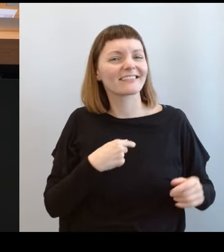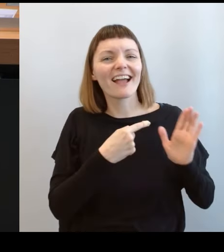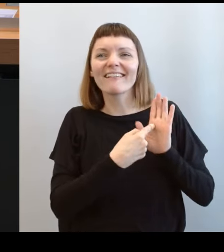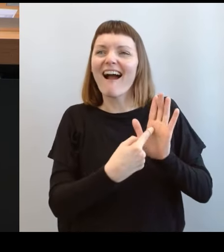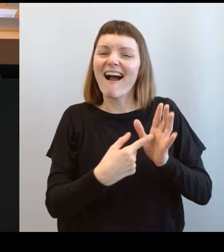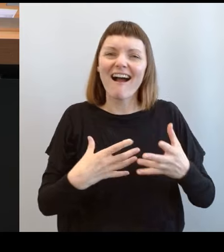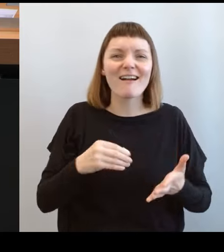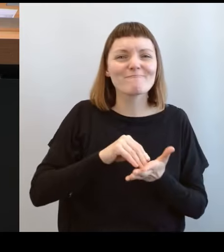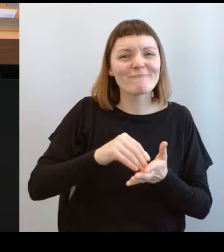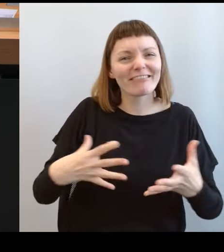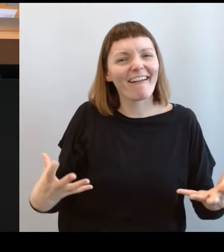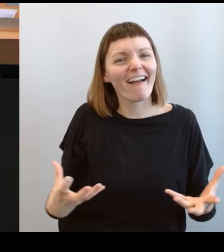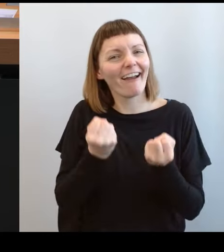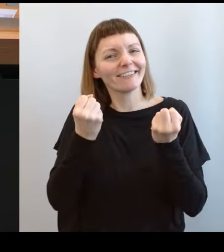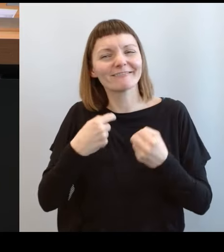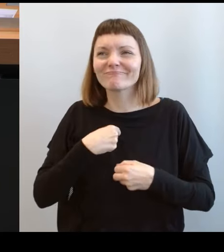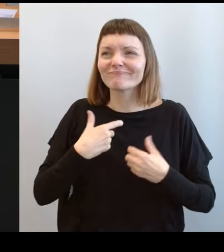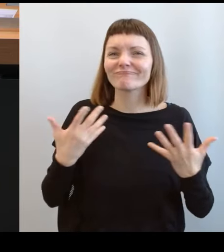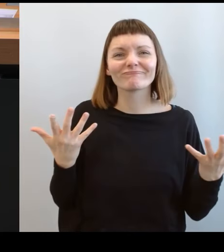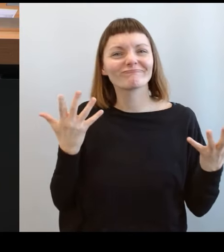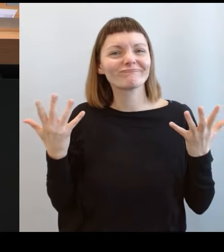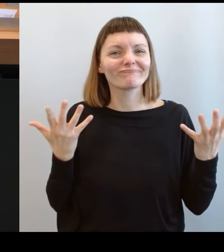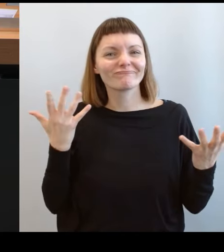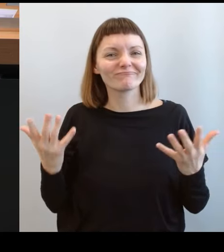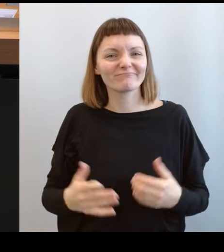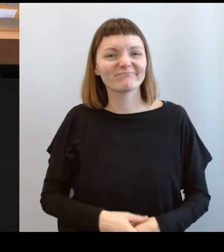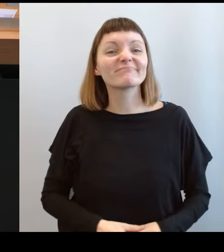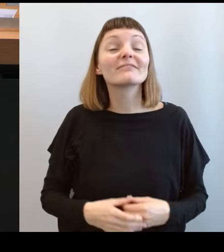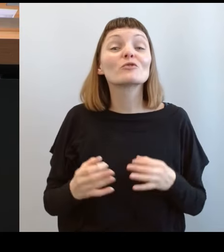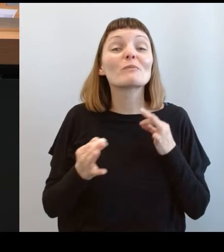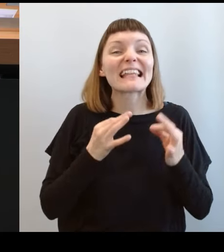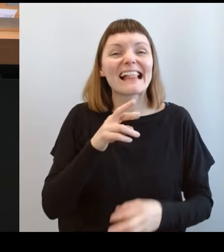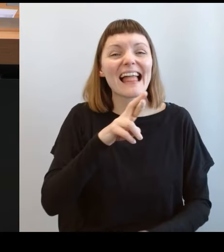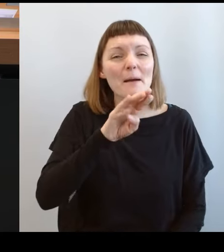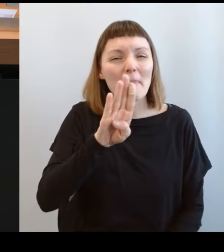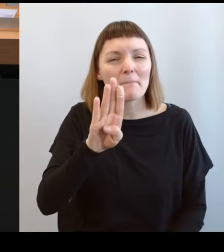RBB und Tagesspiegel haben Ihnen dabei geholfen, den Mietern Sand in die Augen zu streuen.